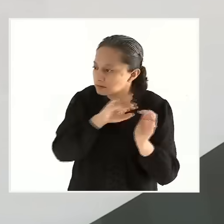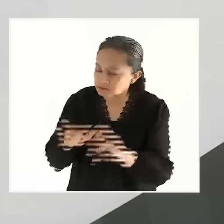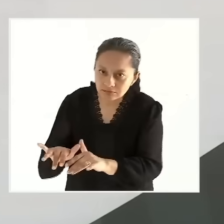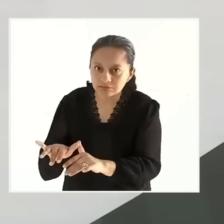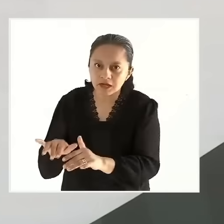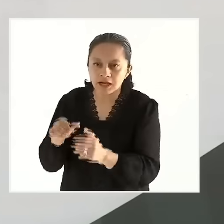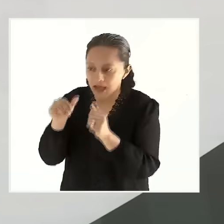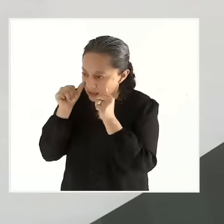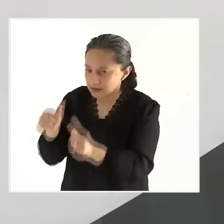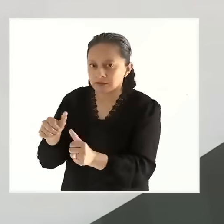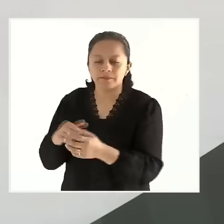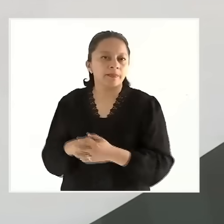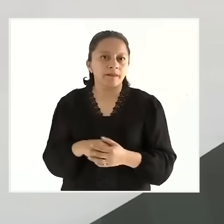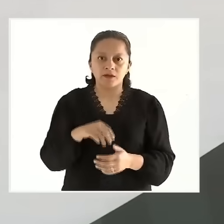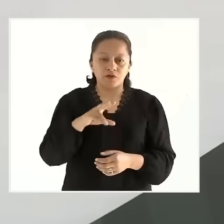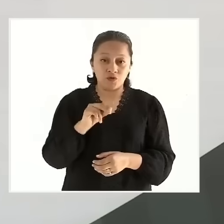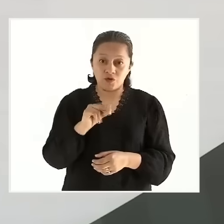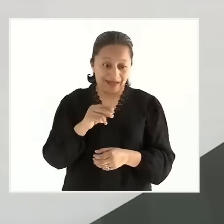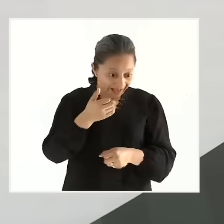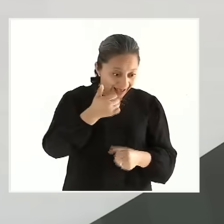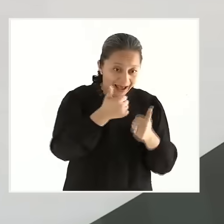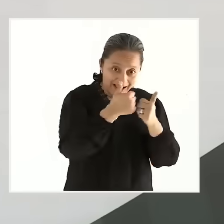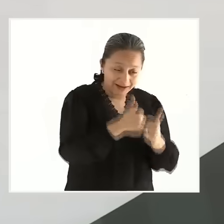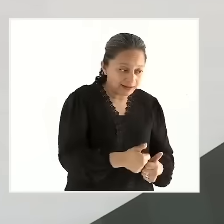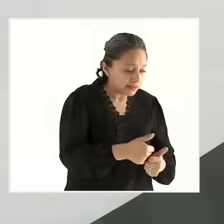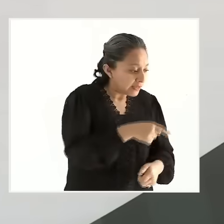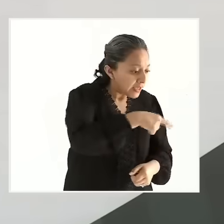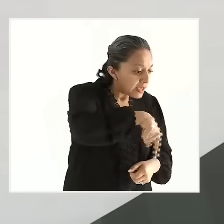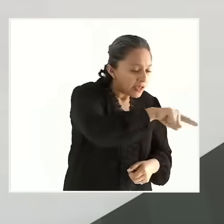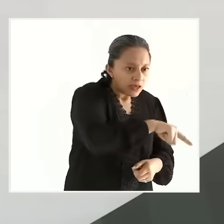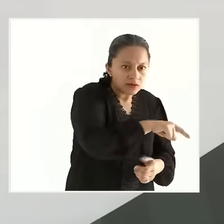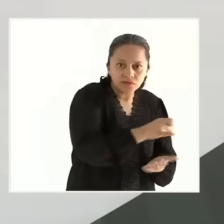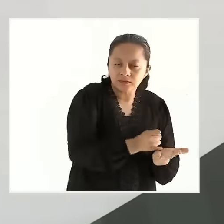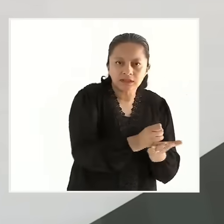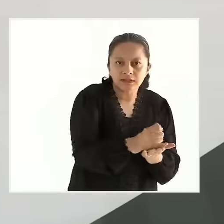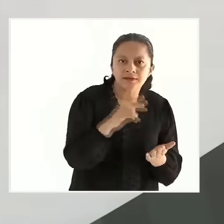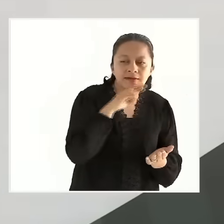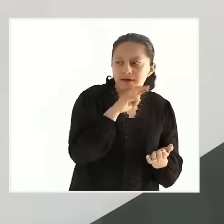aquí se dice vamos a entrar a apoyar y después vemos cómo resolvemos el problema de los recursos